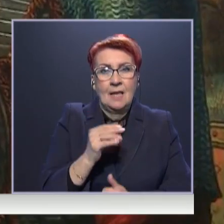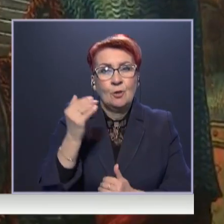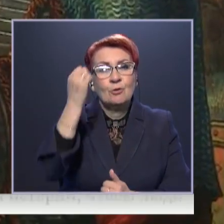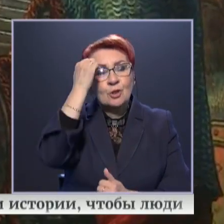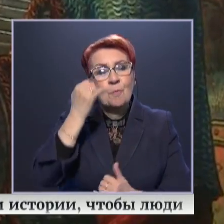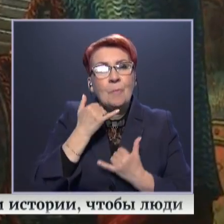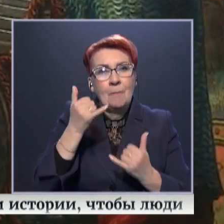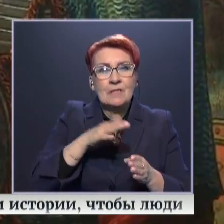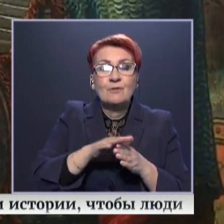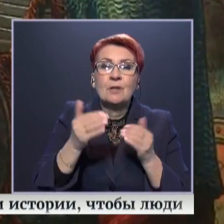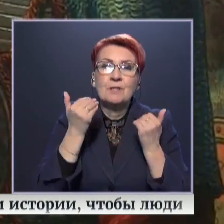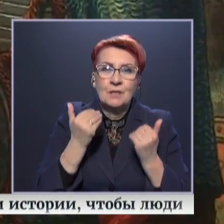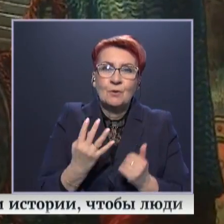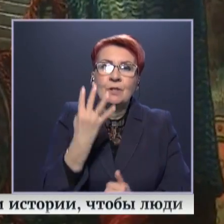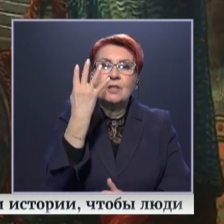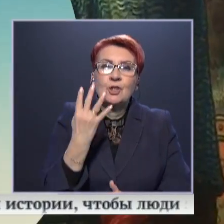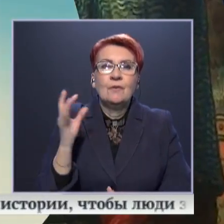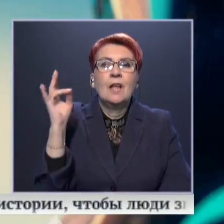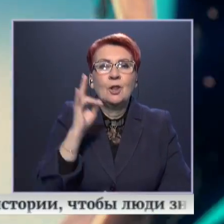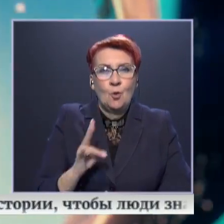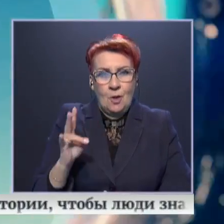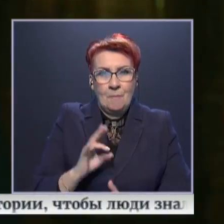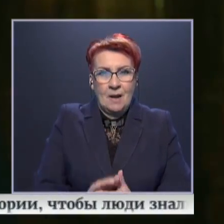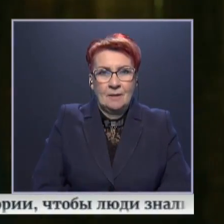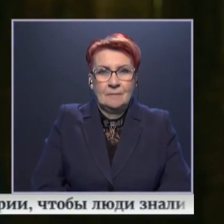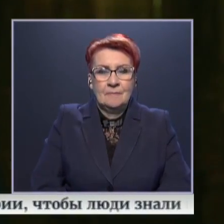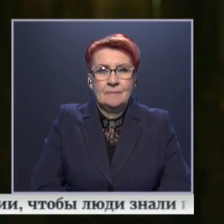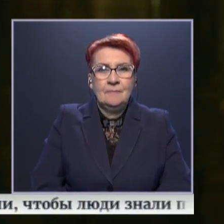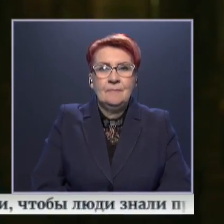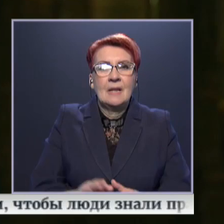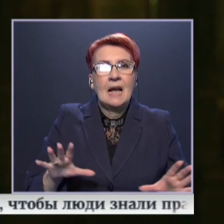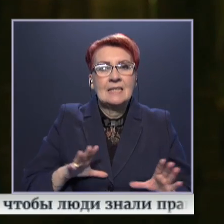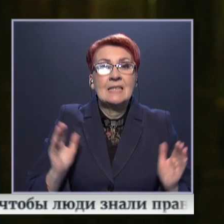совершаем сегодня 4 ноября с казанской иконой как